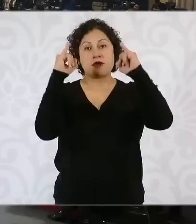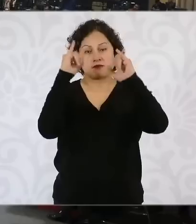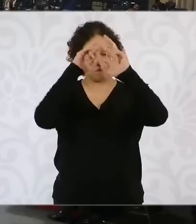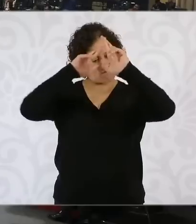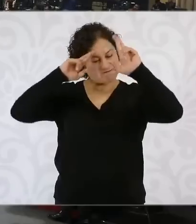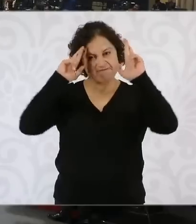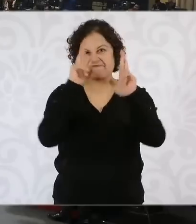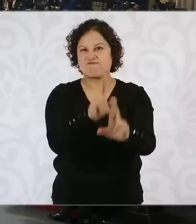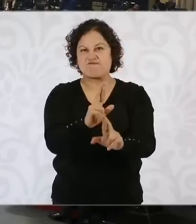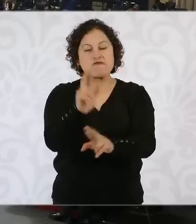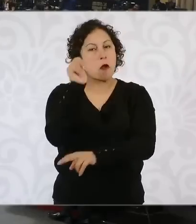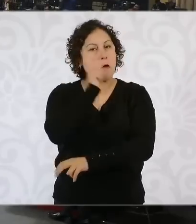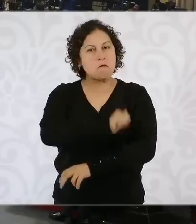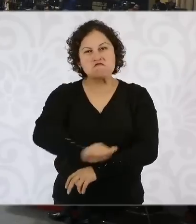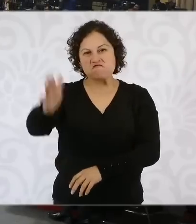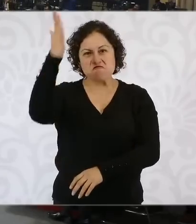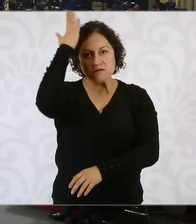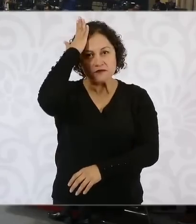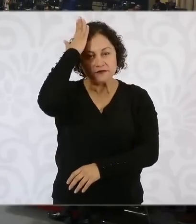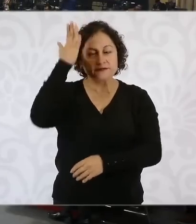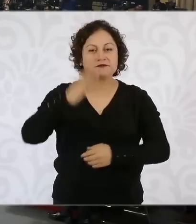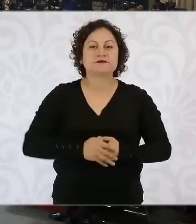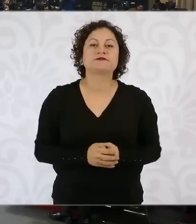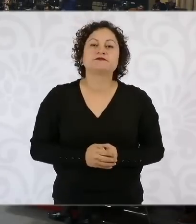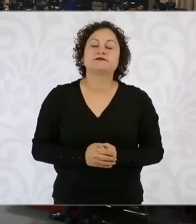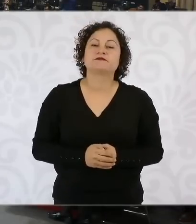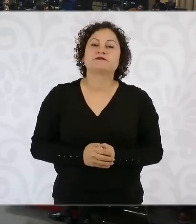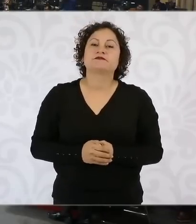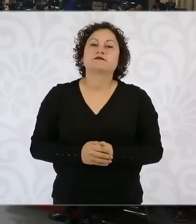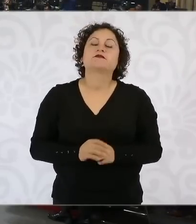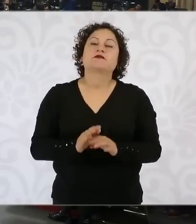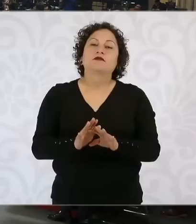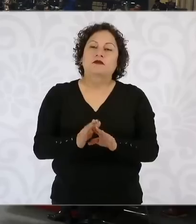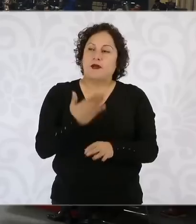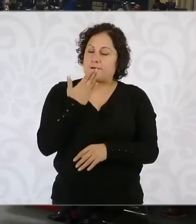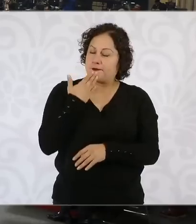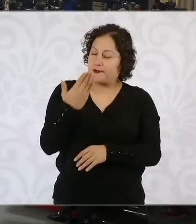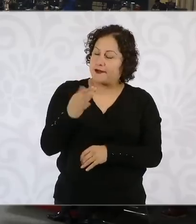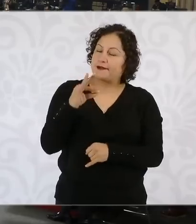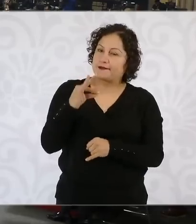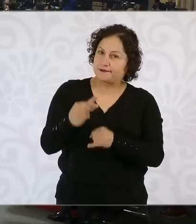presidenta Y por último preguntarle eh También en las redes sociales a propósito de de Canadá que